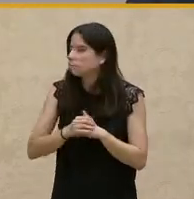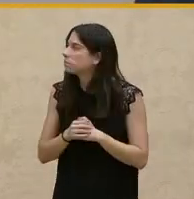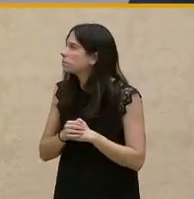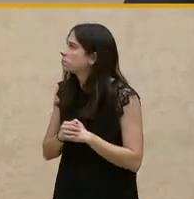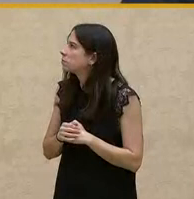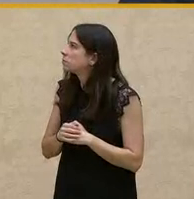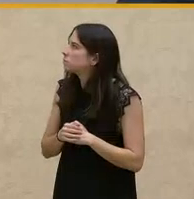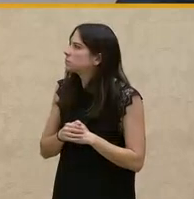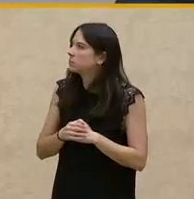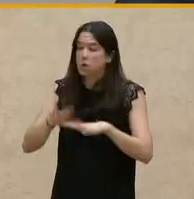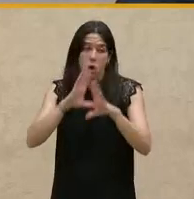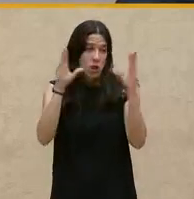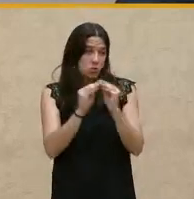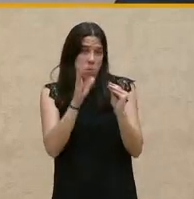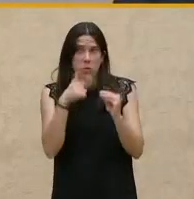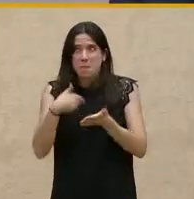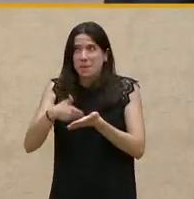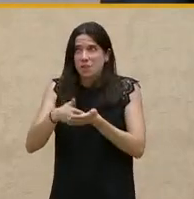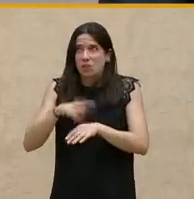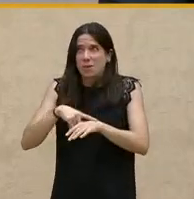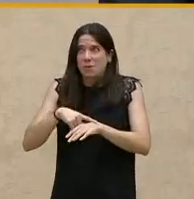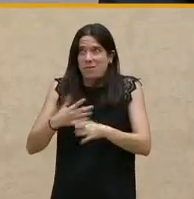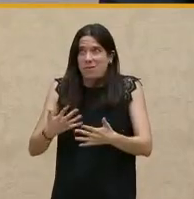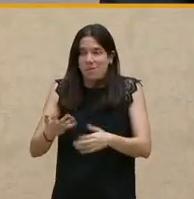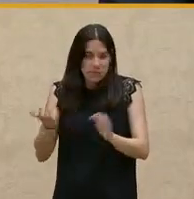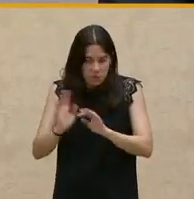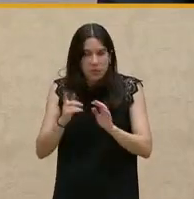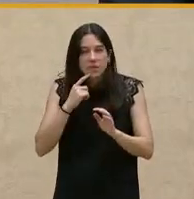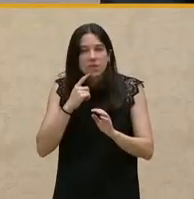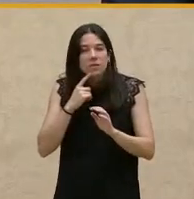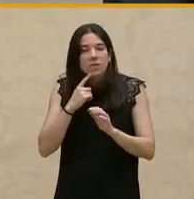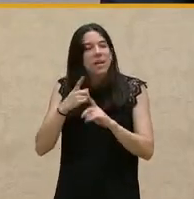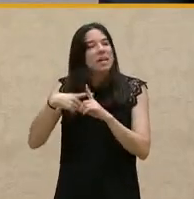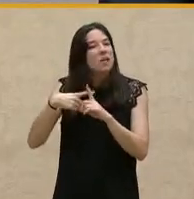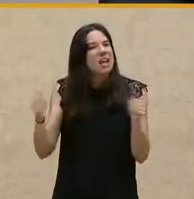Lo voy a resumir porque me han pedido el tiempo. ¿Cuál es el nivel asistencial en España? Está